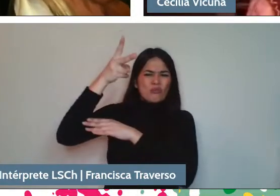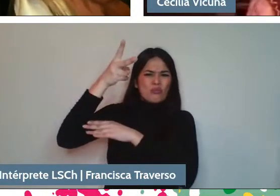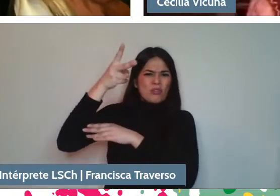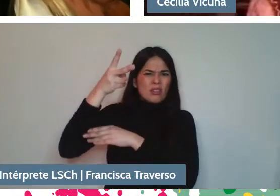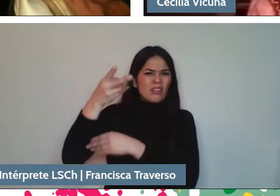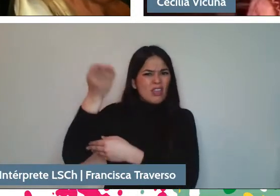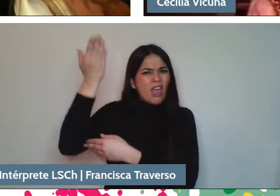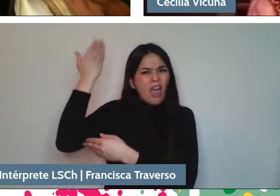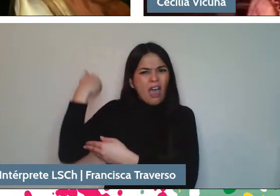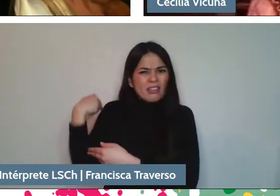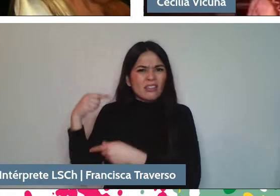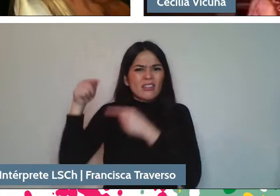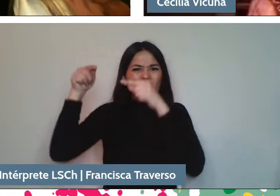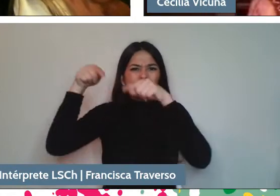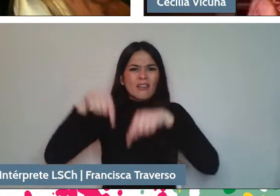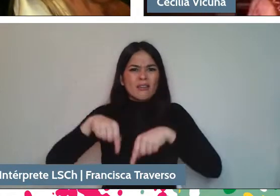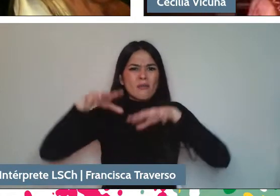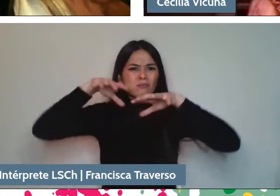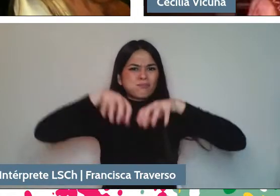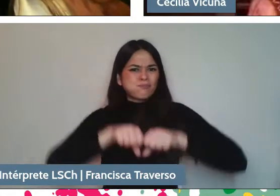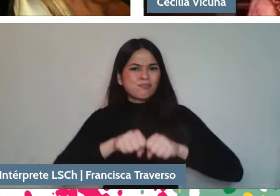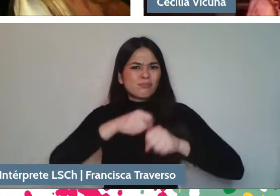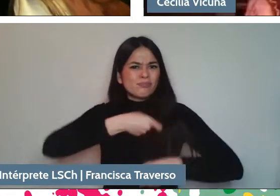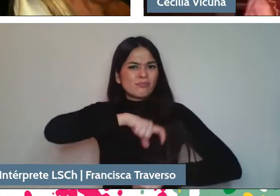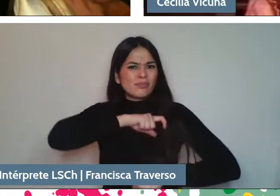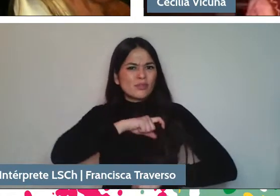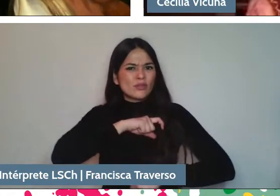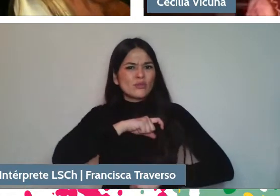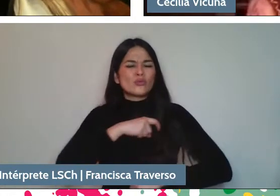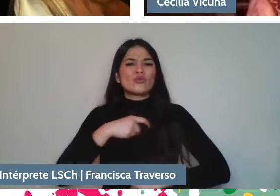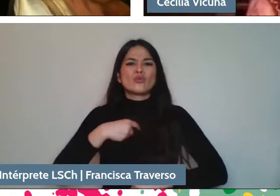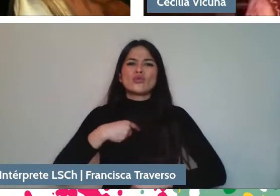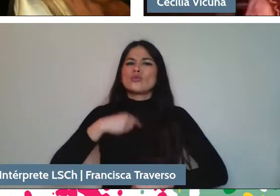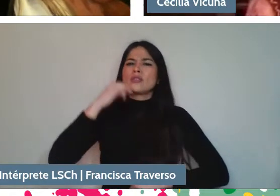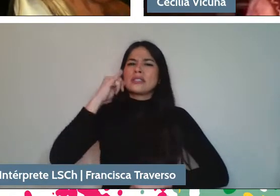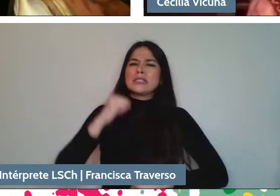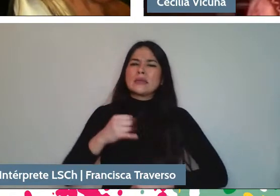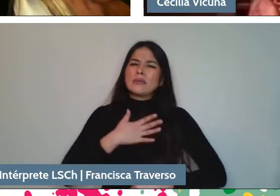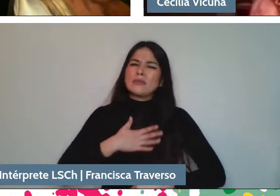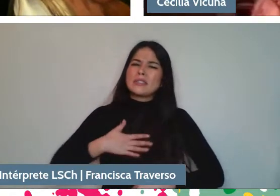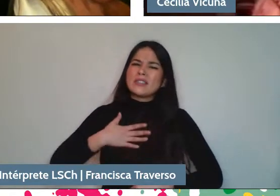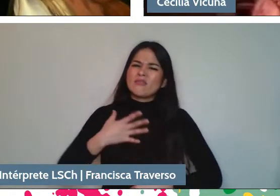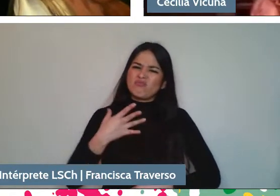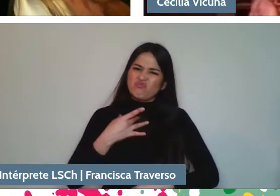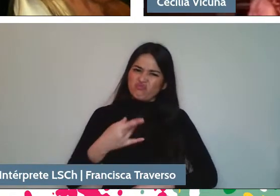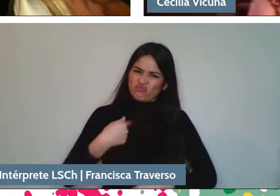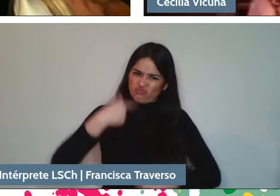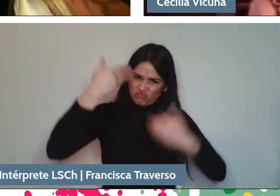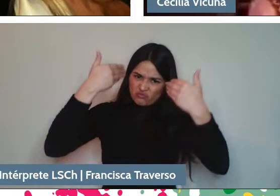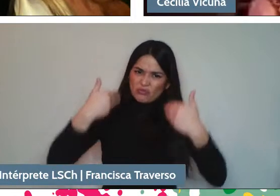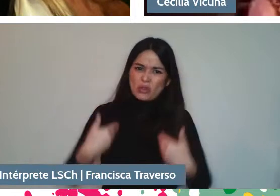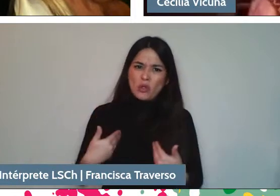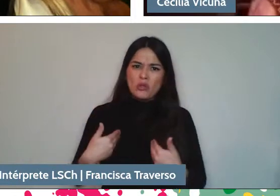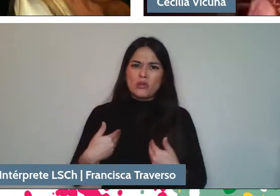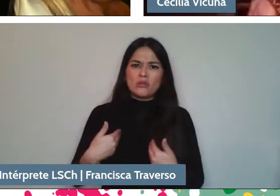Entonces, yo siempre me identifiqué. Y el tercer factor... todos son factores de la cultura popular, fíjate.